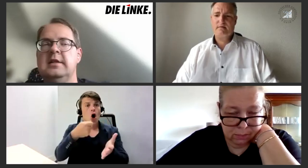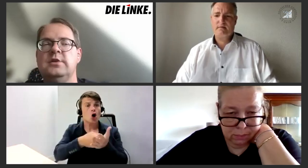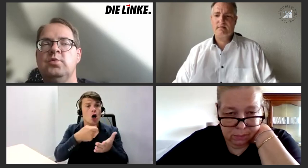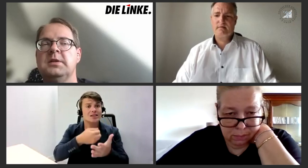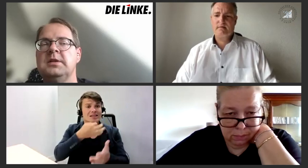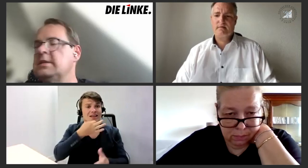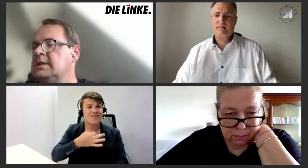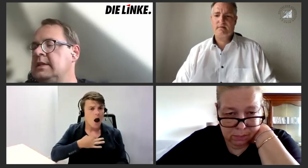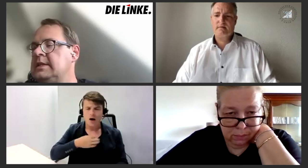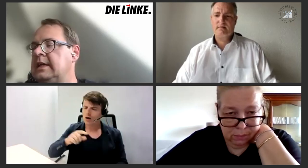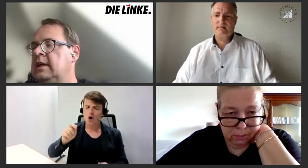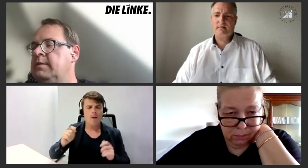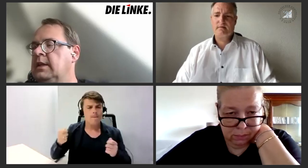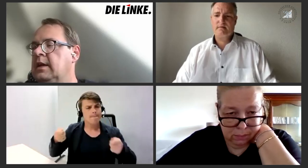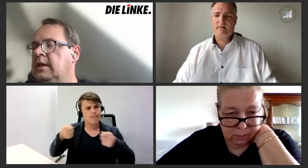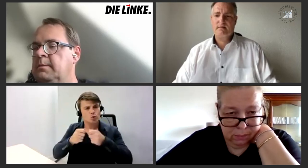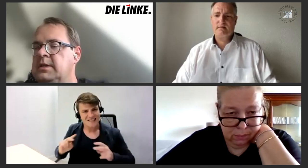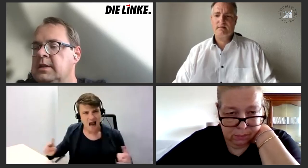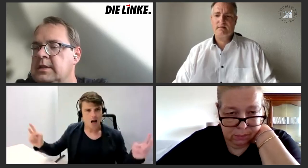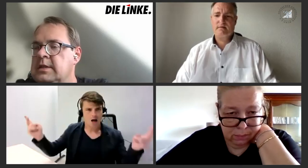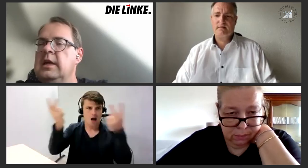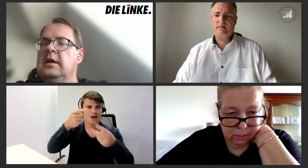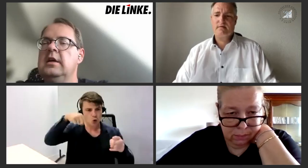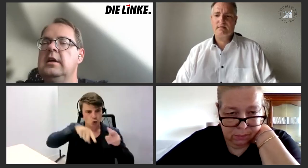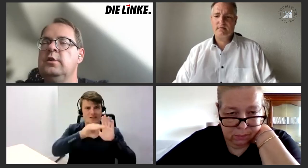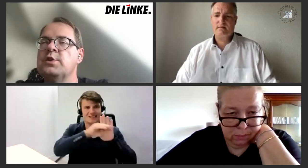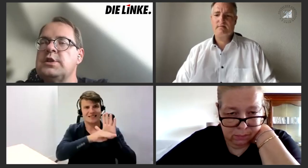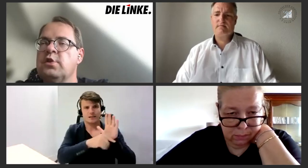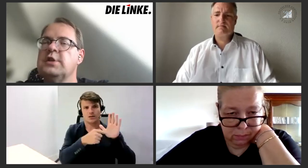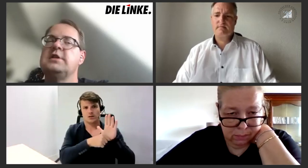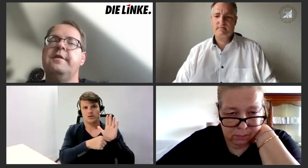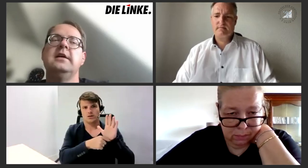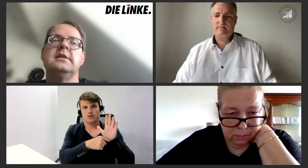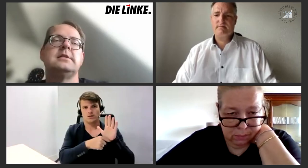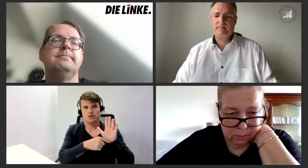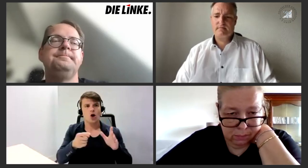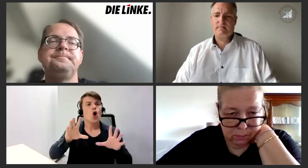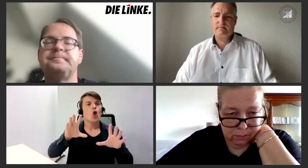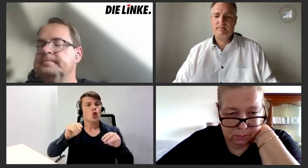Kostenfrage bundeseinheitlich über dieses Gesetz geregelt werden kann, nämlich das die Nutzung kostenfrei ist.